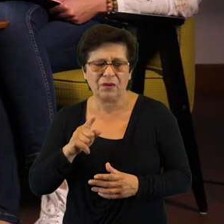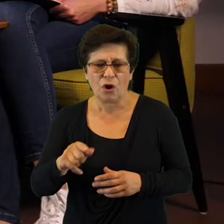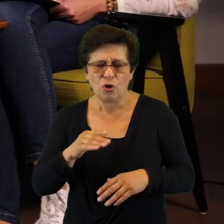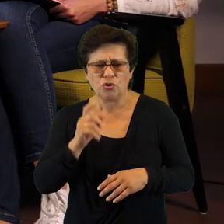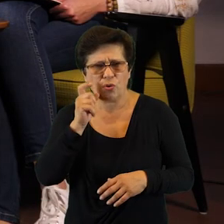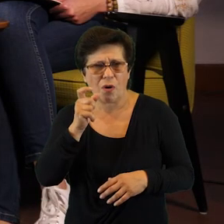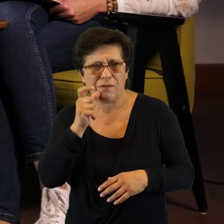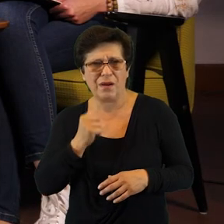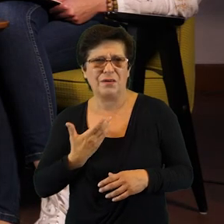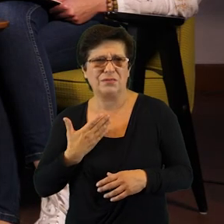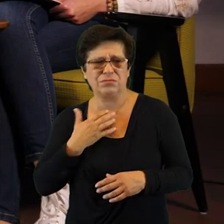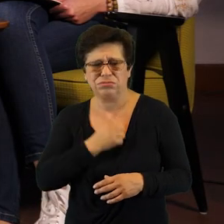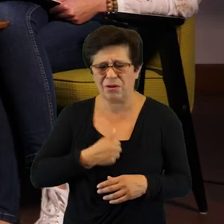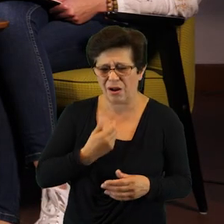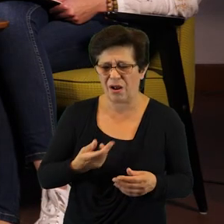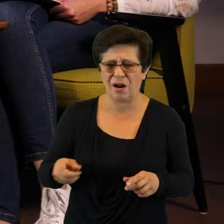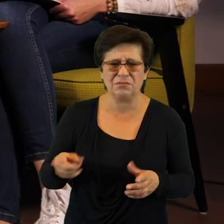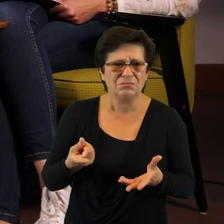która go przymusza do gry w brydża.